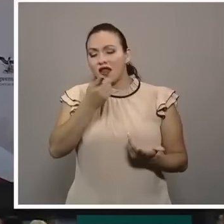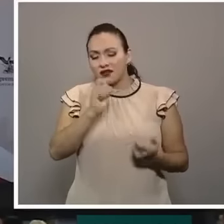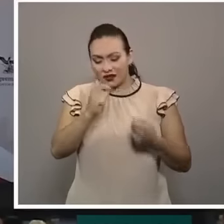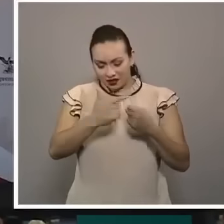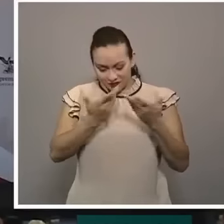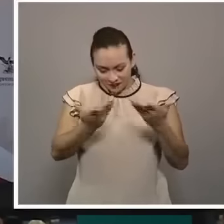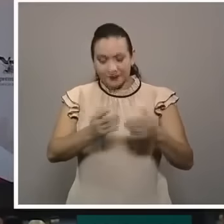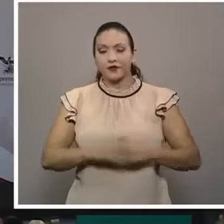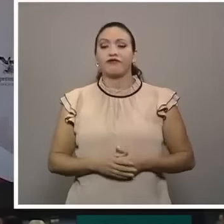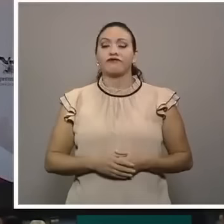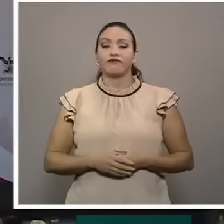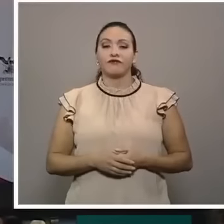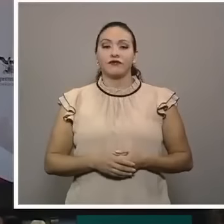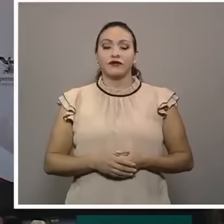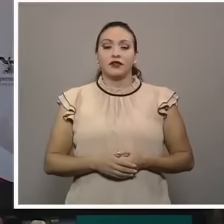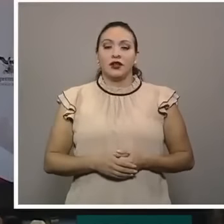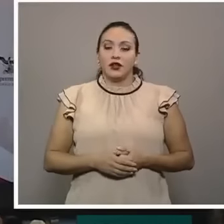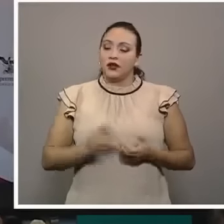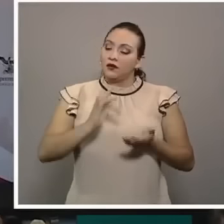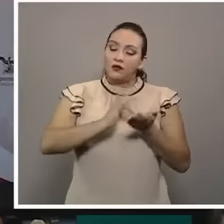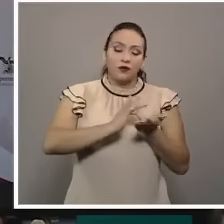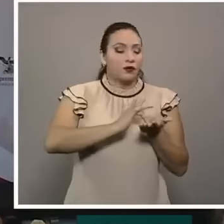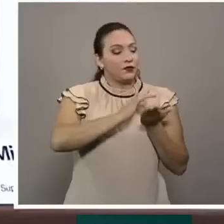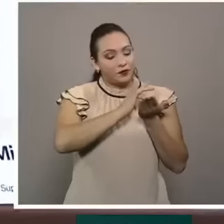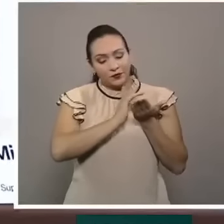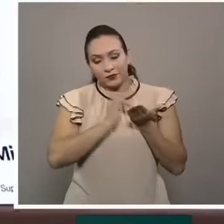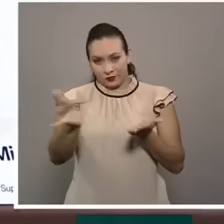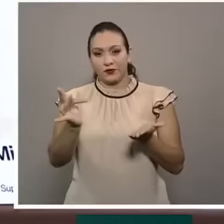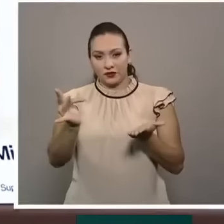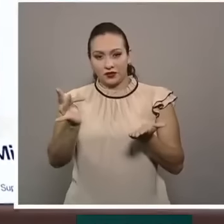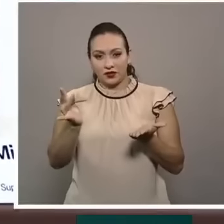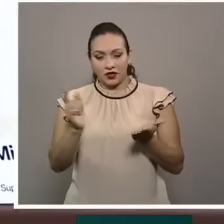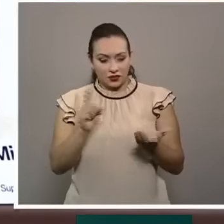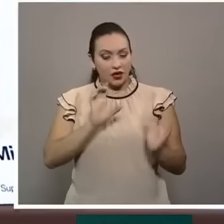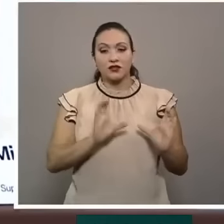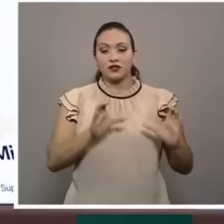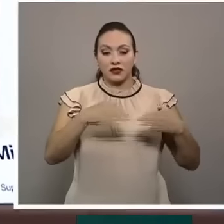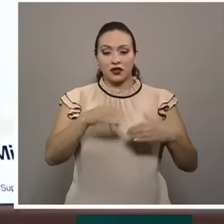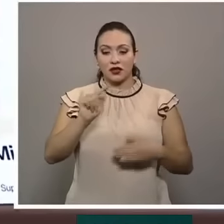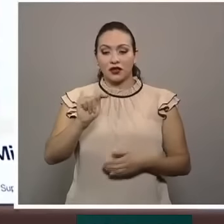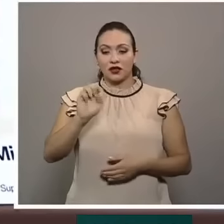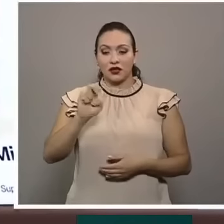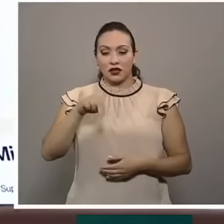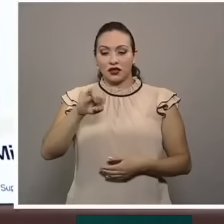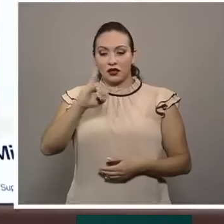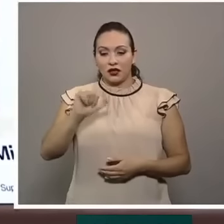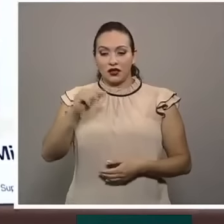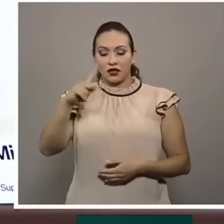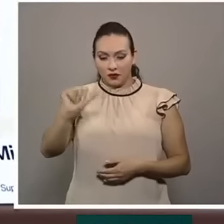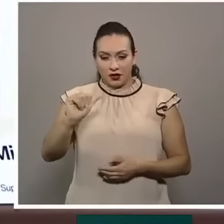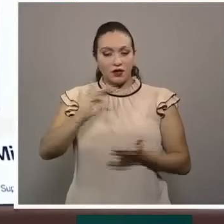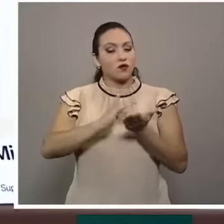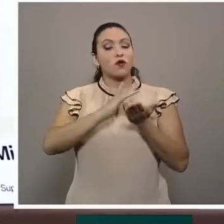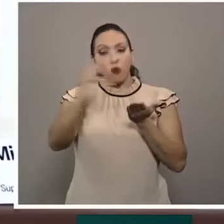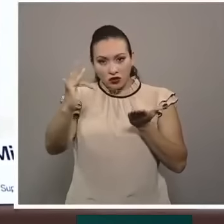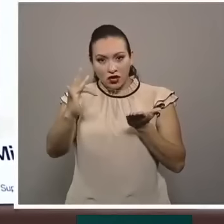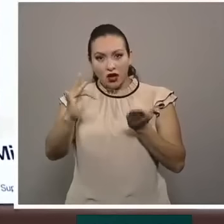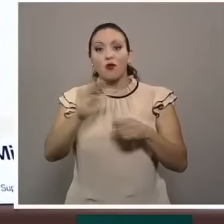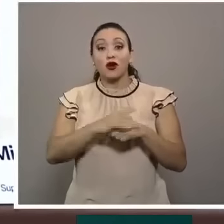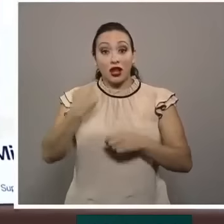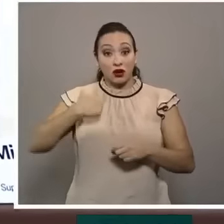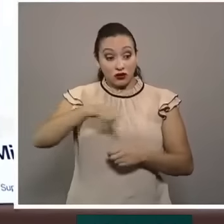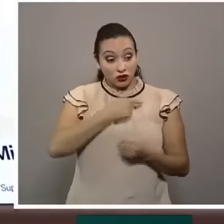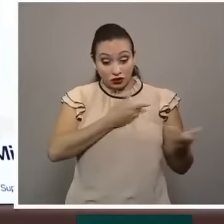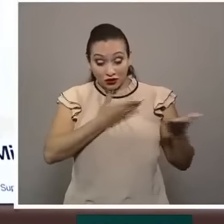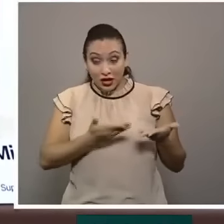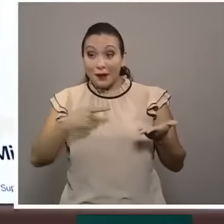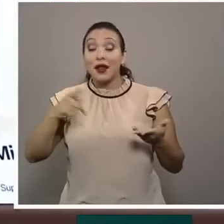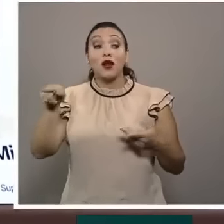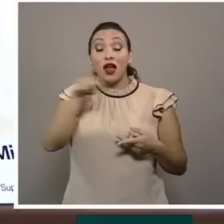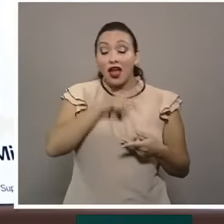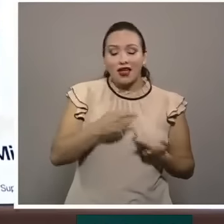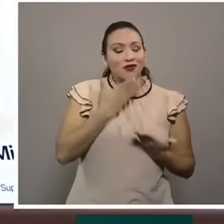quiero agradecer aquí a la comunidad de Tenejapa el caluroso recibimiento que nos han dado a su